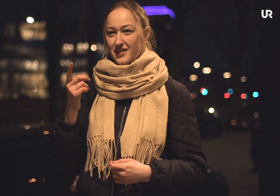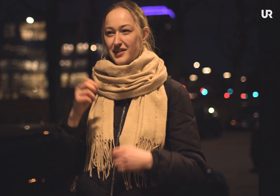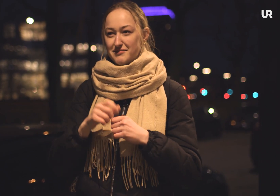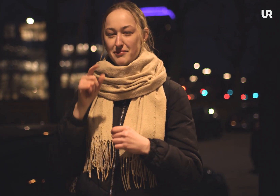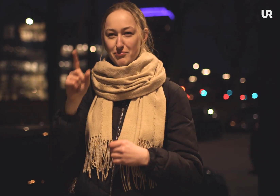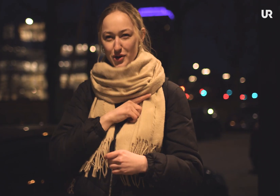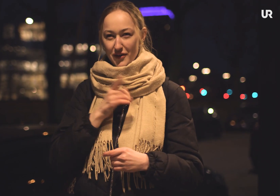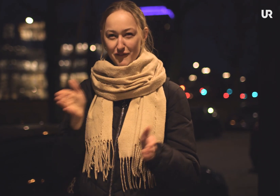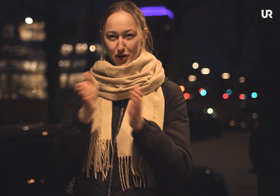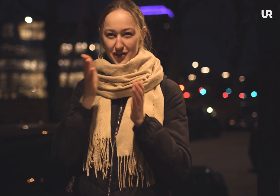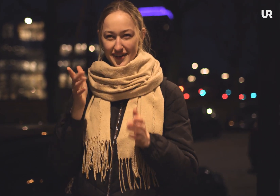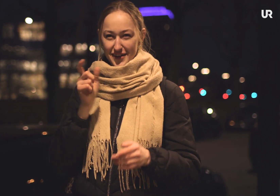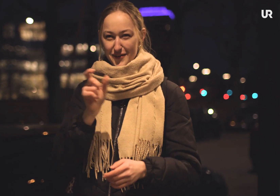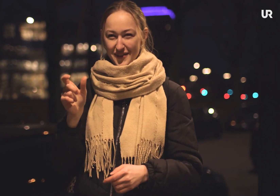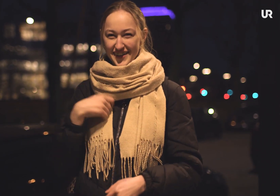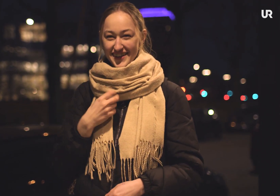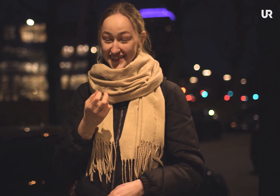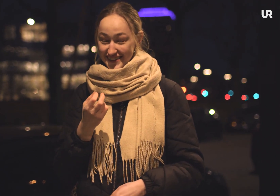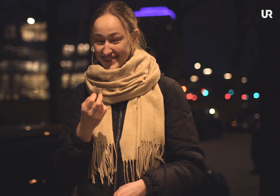Jag upplever att hörande använder mycket förkortningar. Det förvirrar mig.